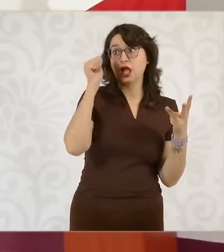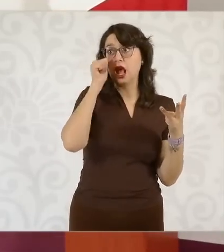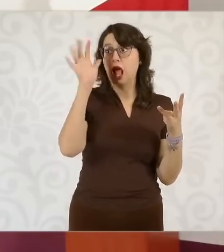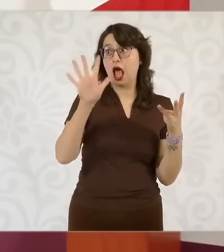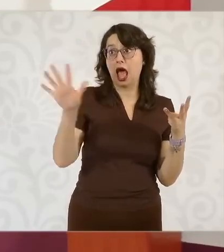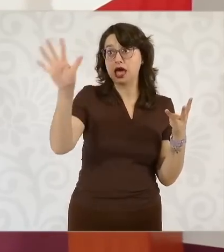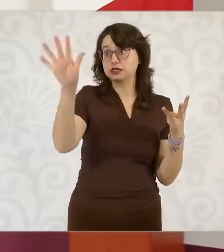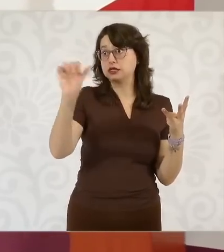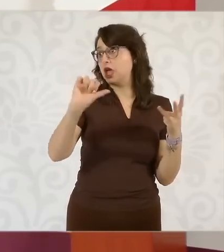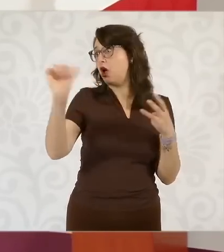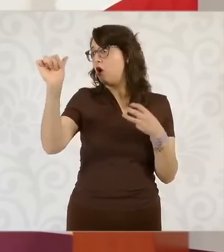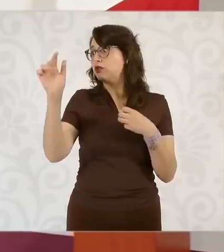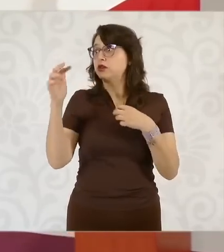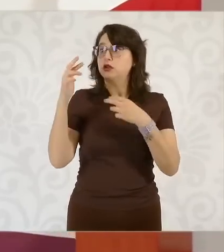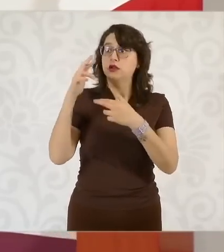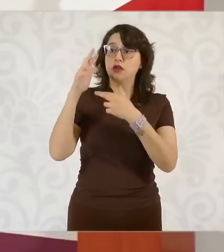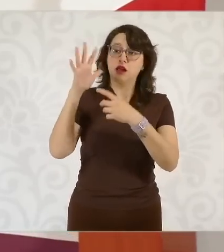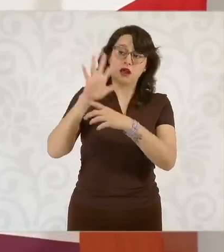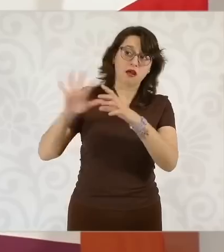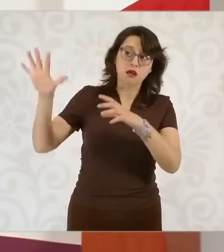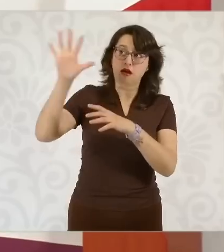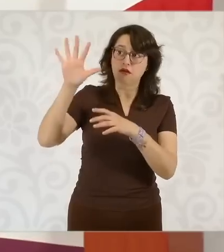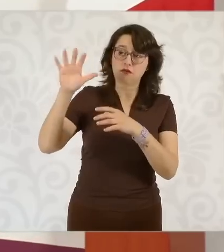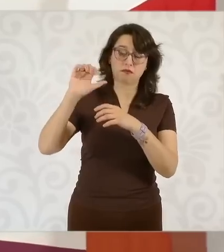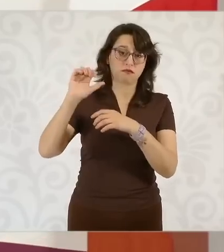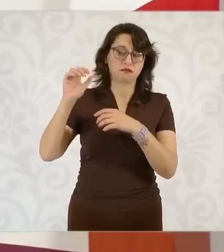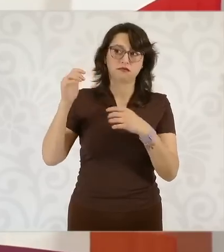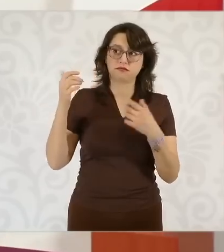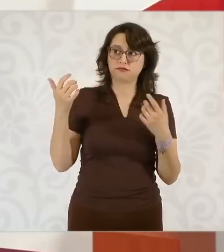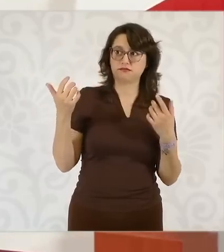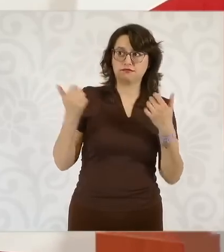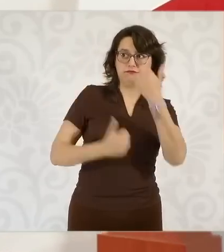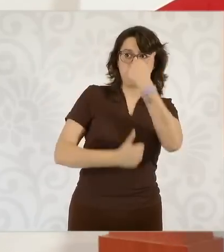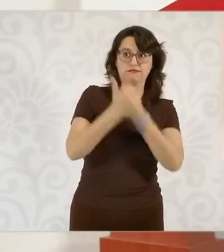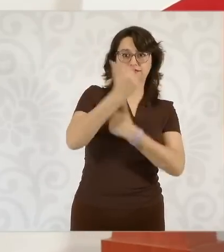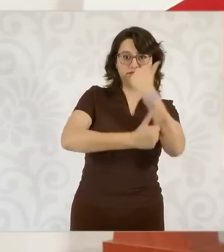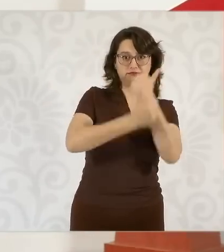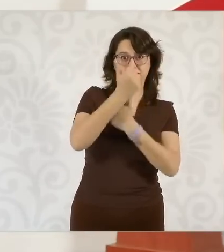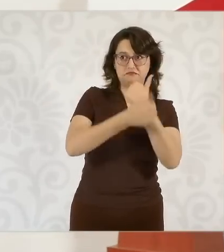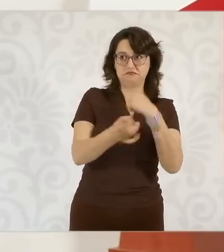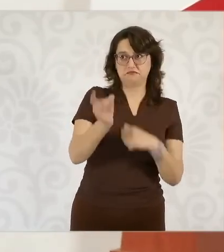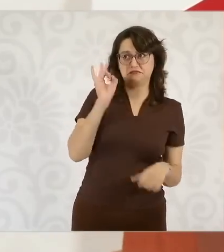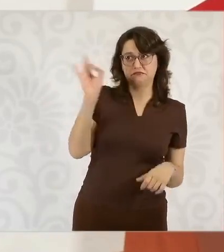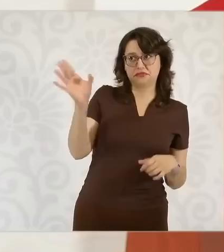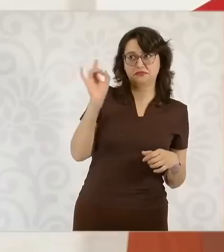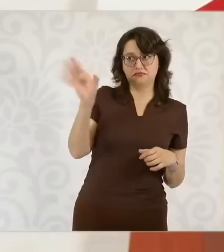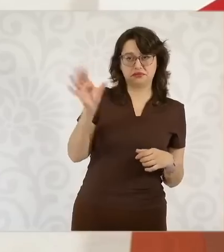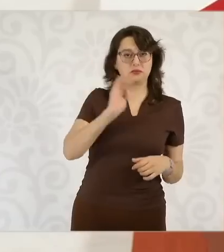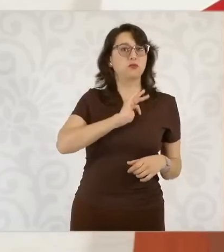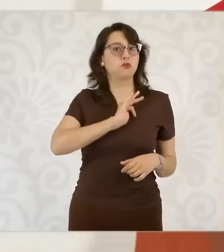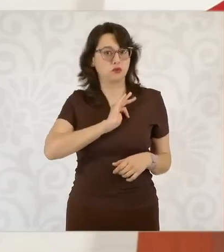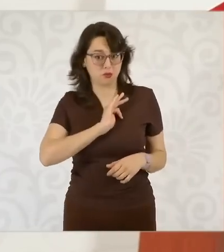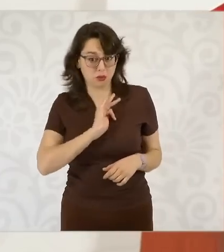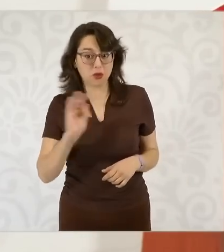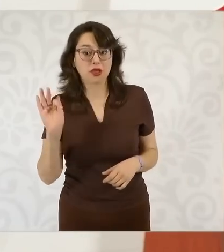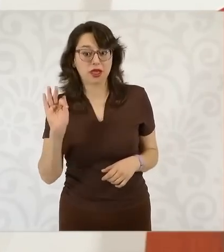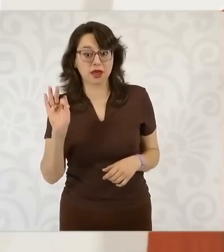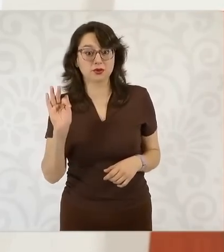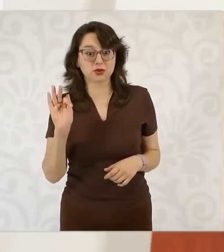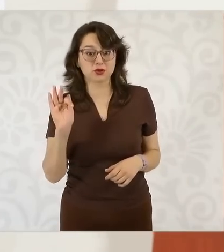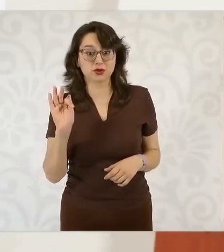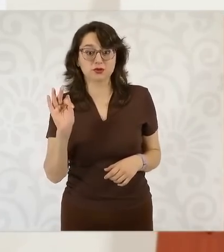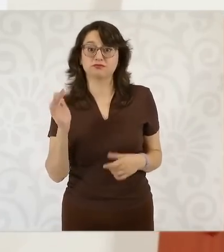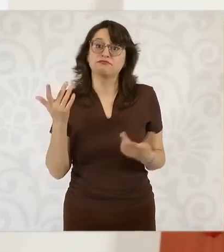regiones ahora al poner 25 de aranceles Pues en realidad se está violando todo el tratado